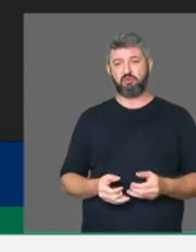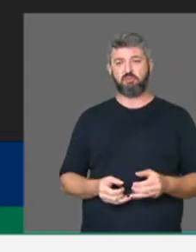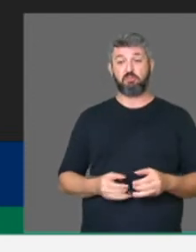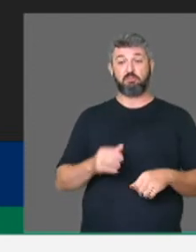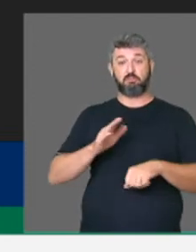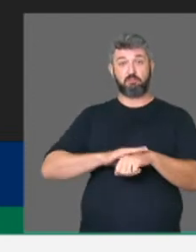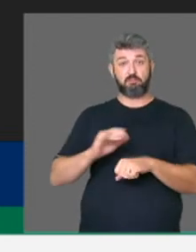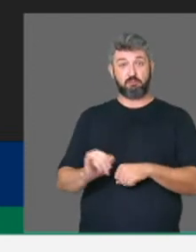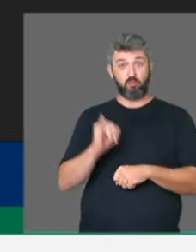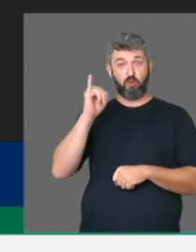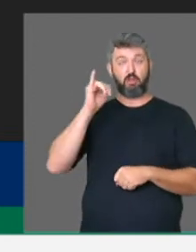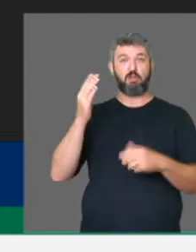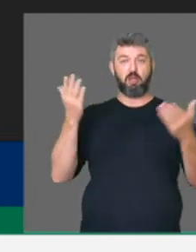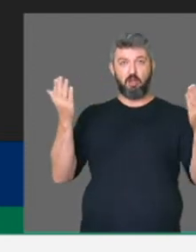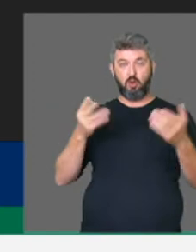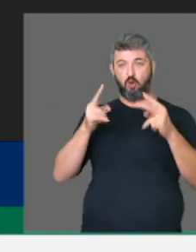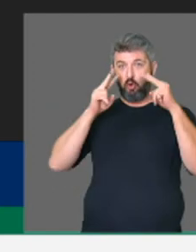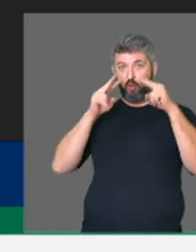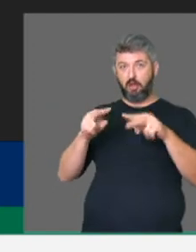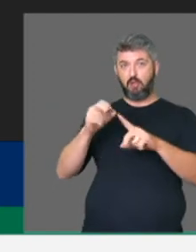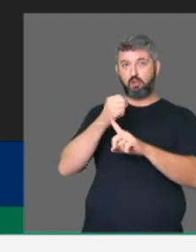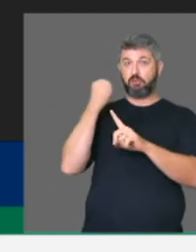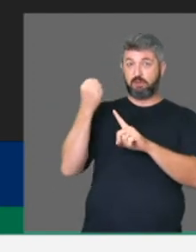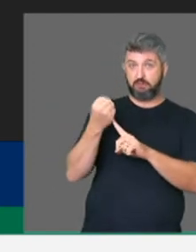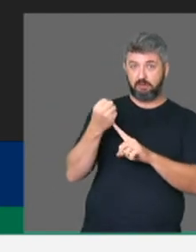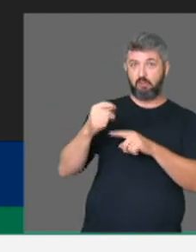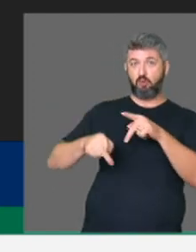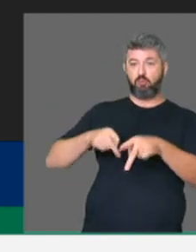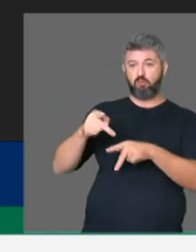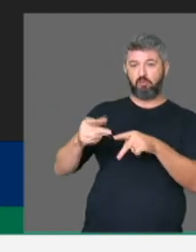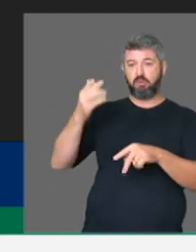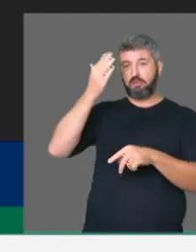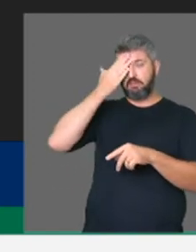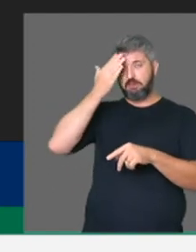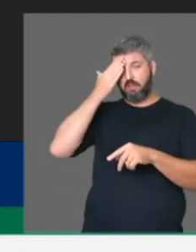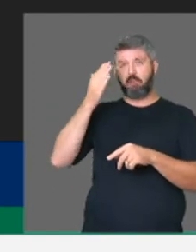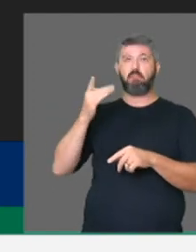NOSSA DECISÃO E DEPENDE DA APROVAÇÃO DESSA MEDIDA PROVISÓRIA. ENTÃO NESSA DISCUSSÃO EU ENCAMINHO QUE